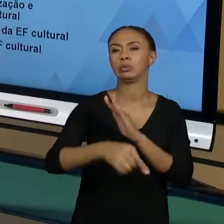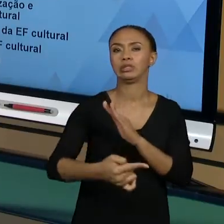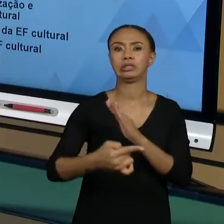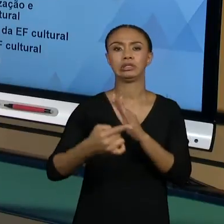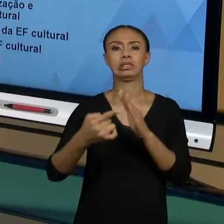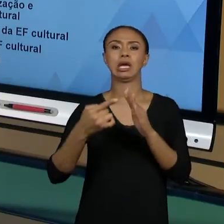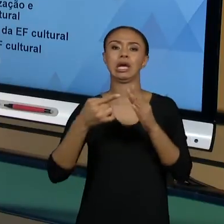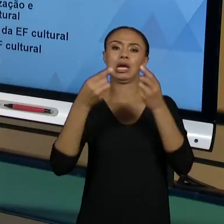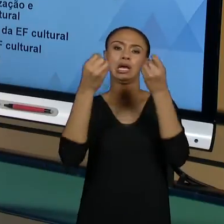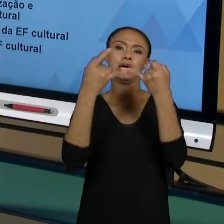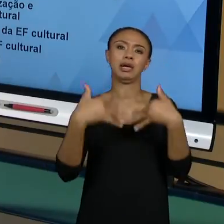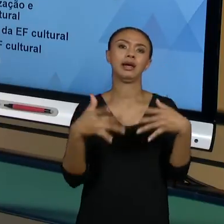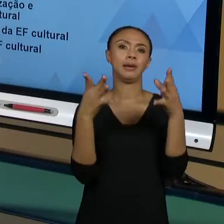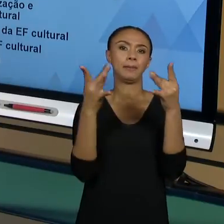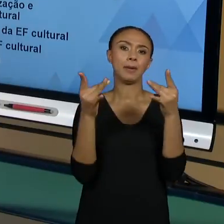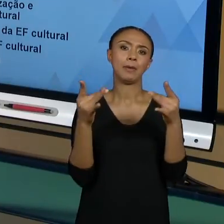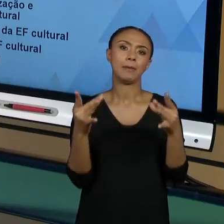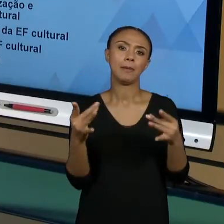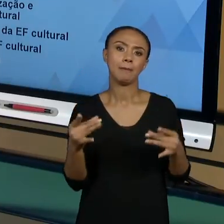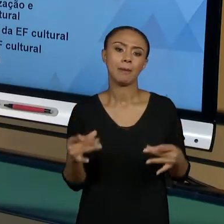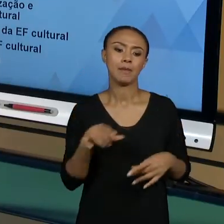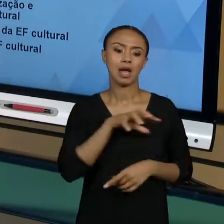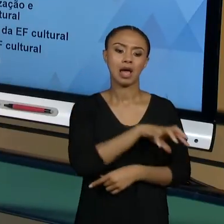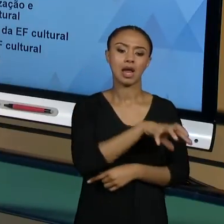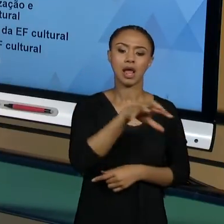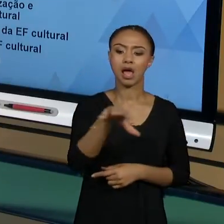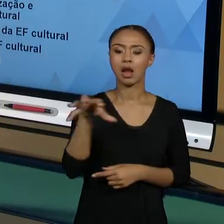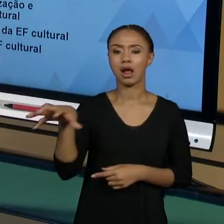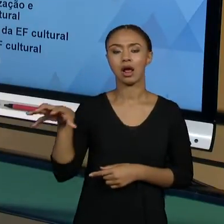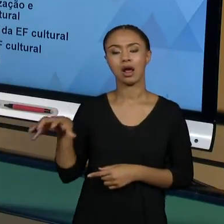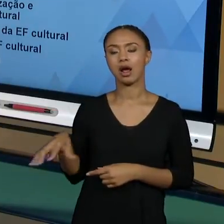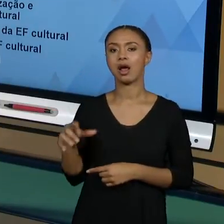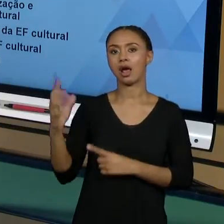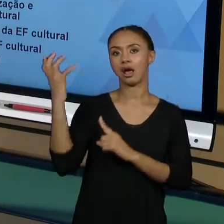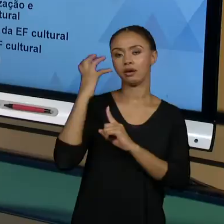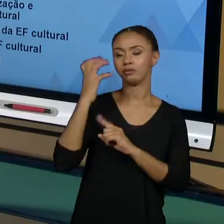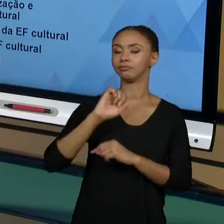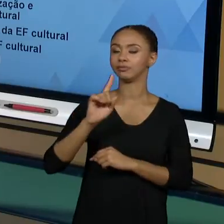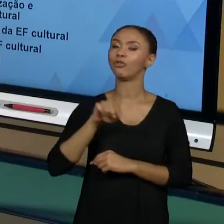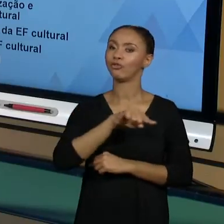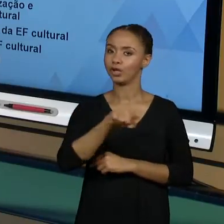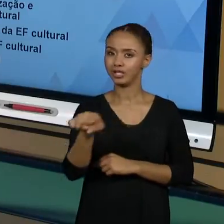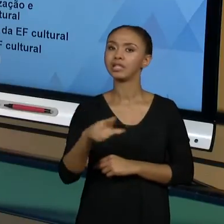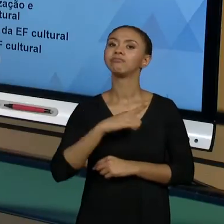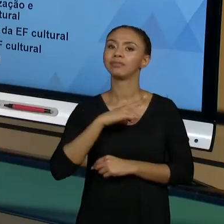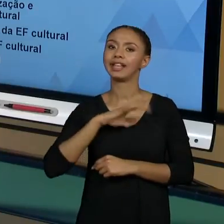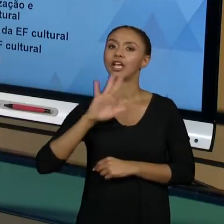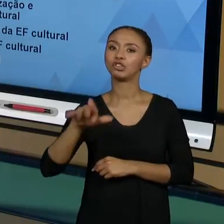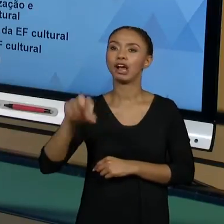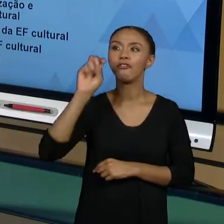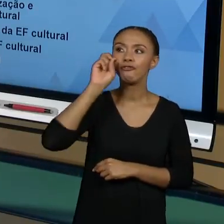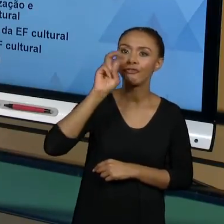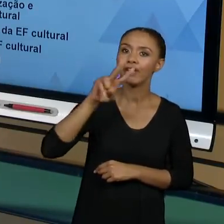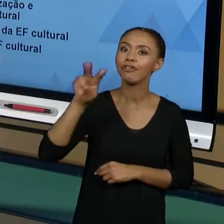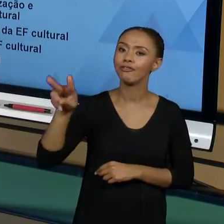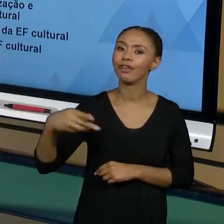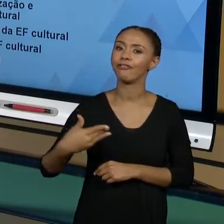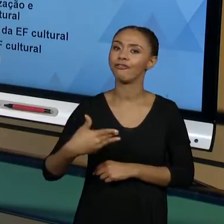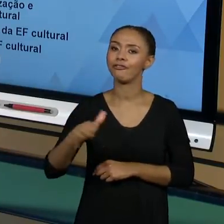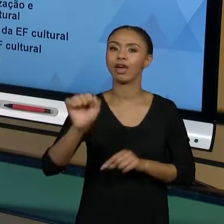MESMO PORQUE VOCÊS TÊM ACESSO ÀS LEITURAS SUGERIDAS E VOCÊS TAMBÉM CURSARAM A DISCIPLINA